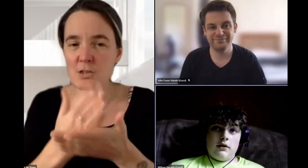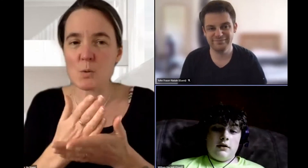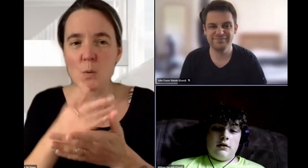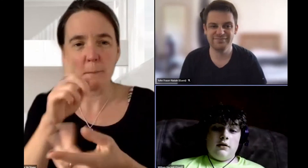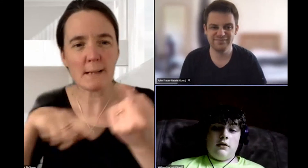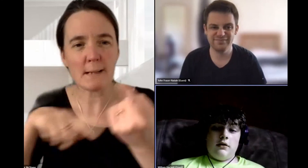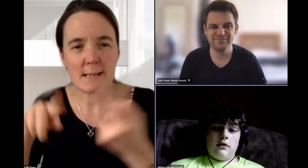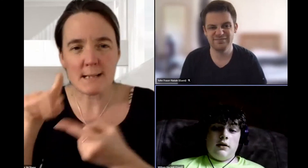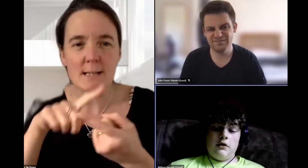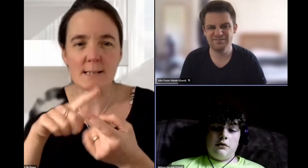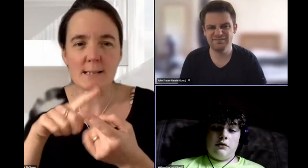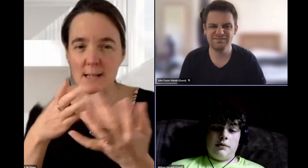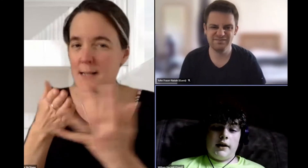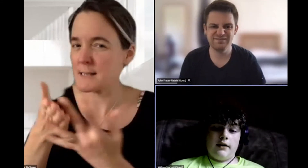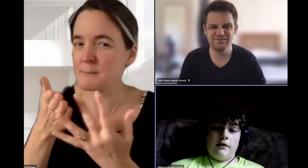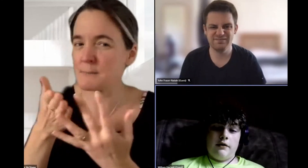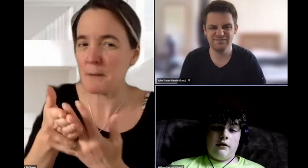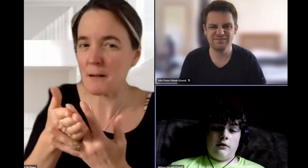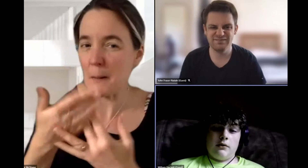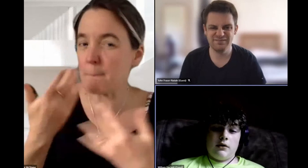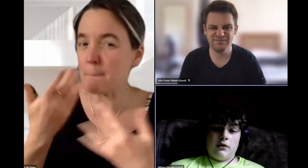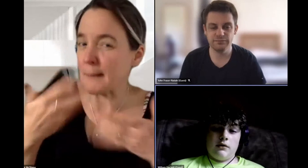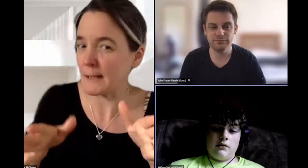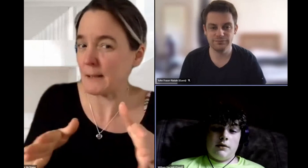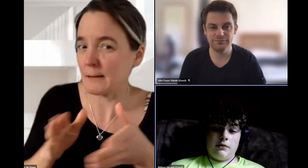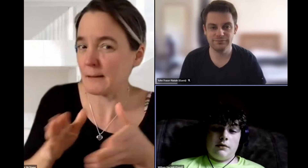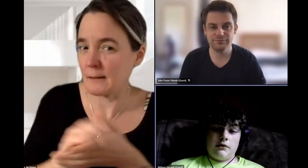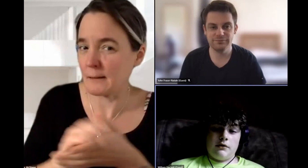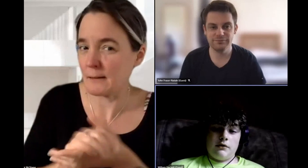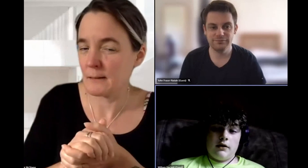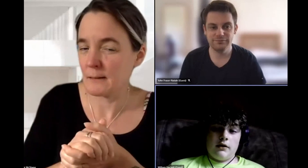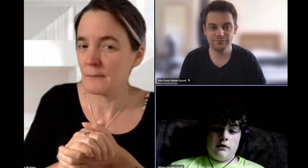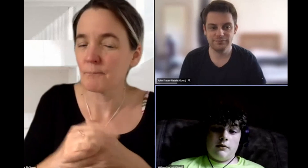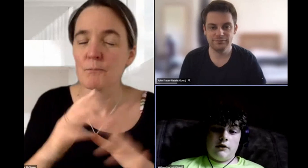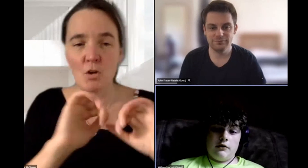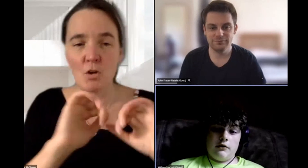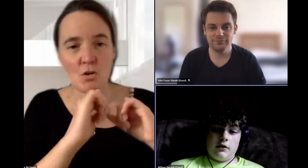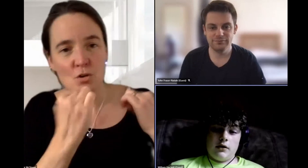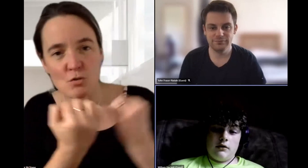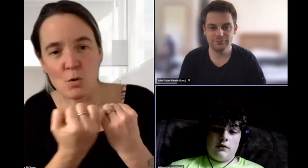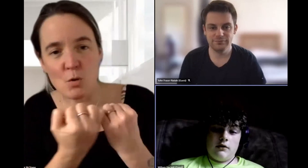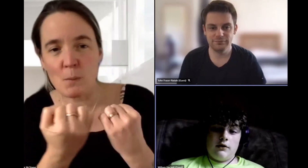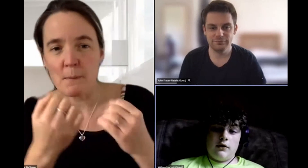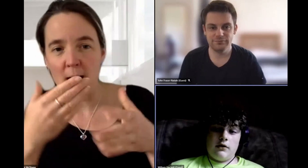ac yn y gweithgareddau grŵp hefyd roedd yna bobl yn sicrhau fy mod i’n deall popeth.